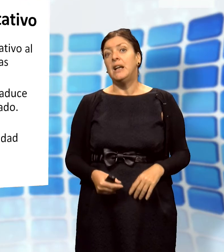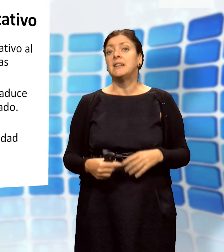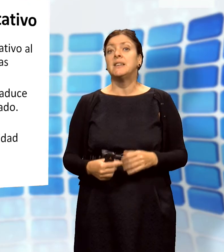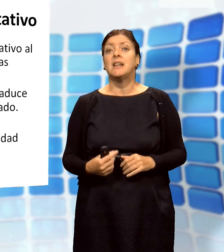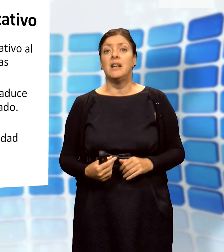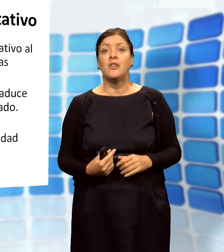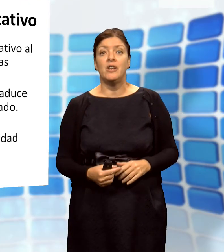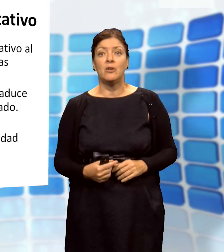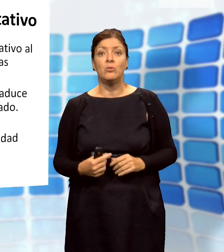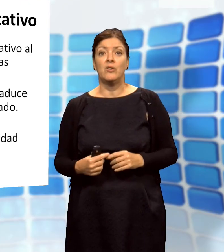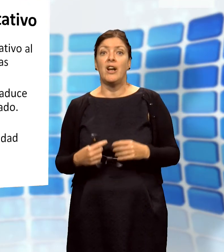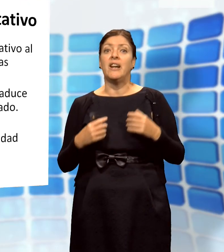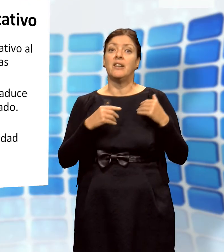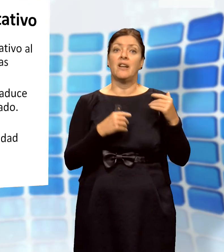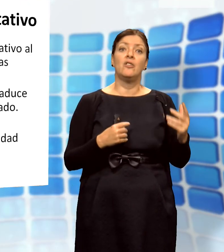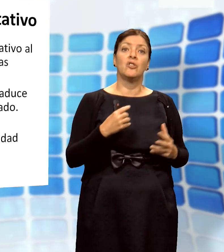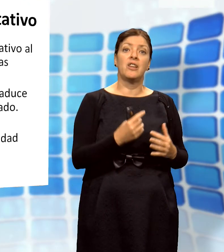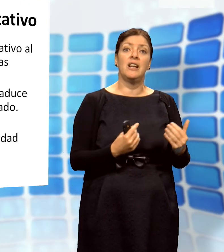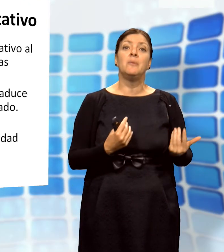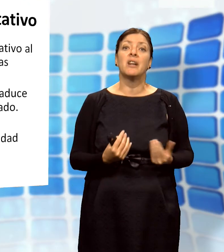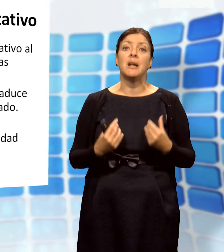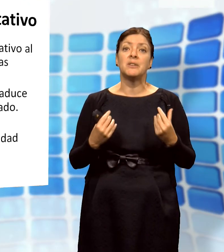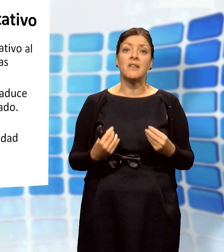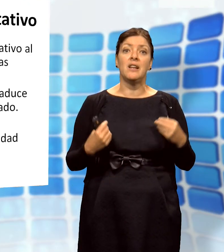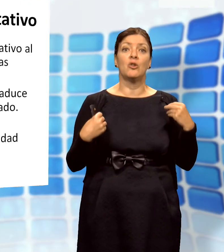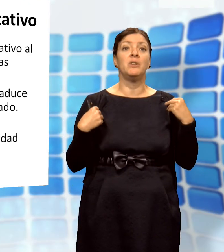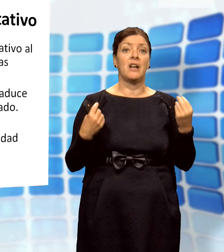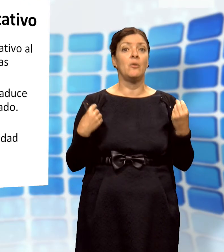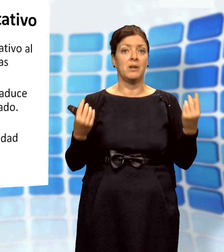En la estrecha relación de la cultura e interacción social emerge la presencia de la comunicación